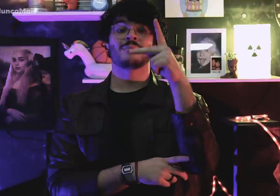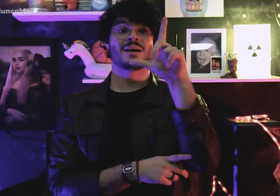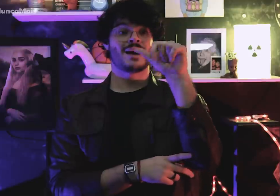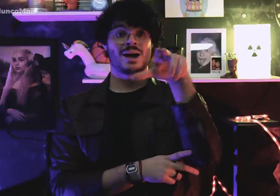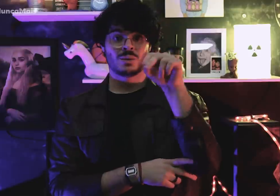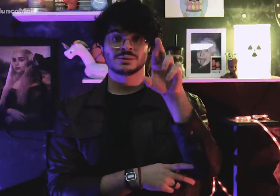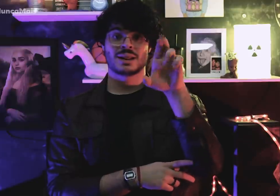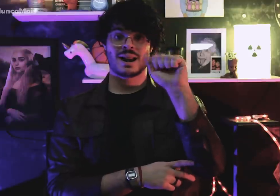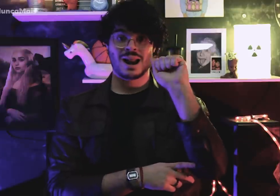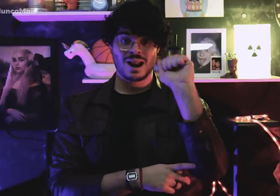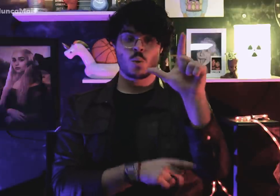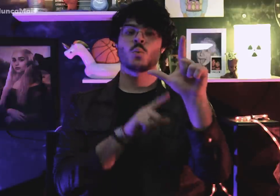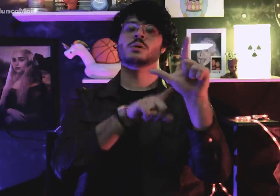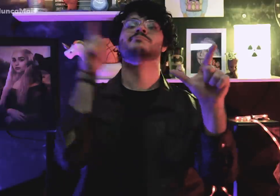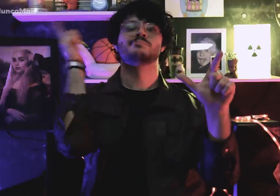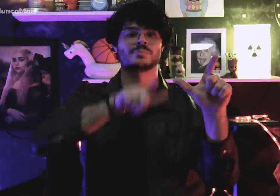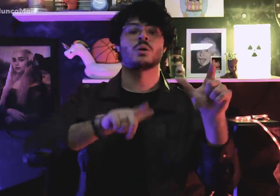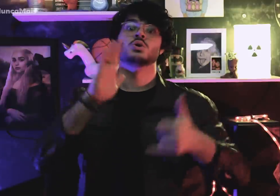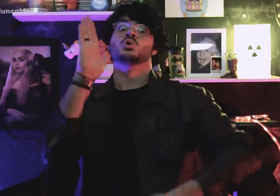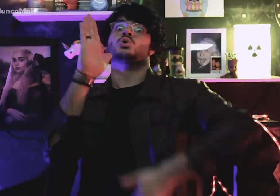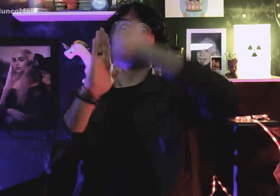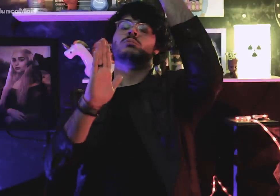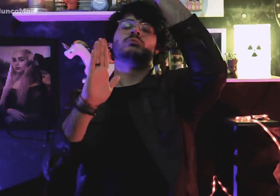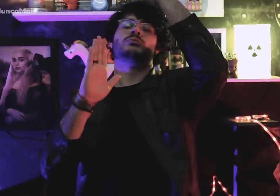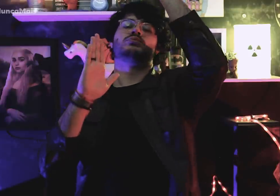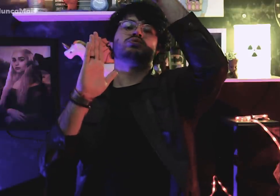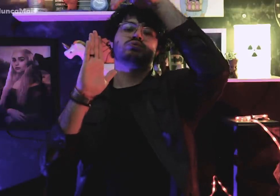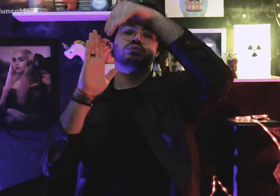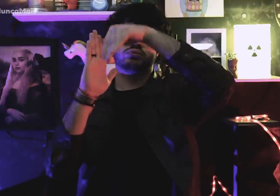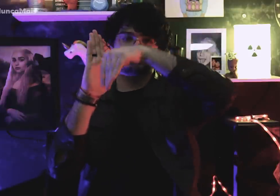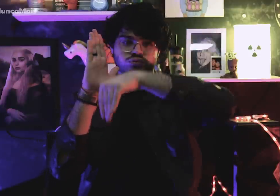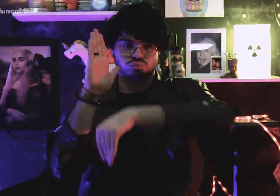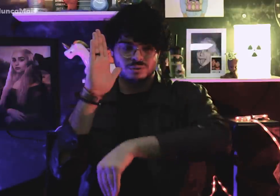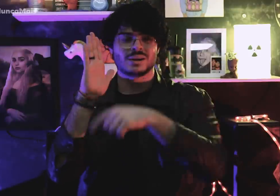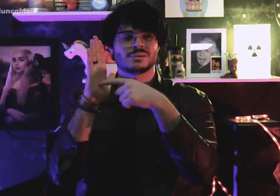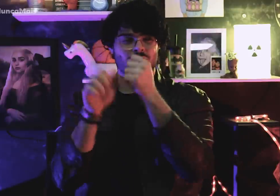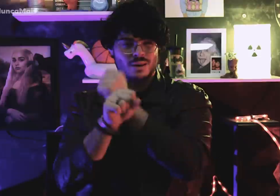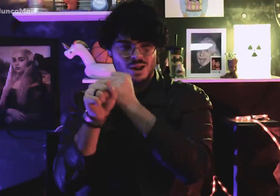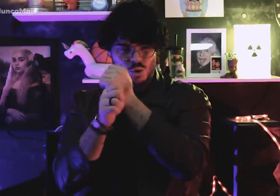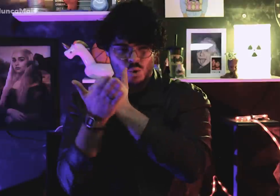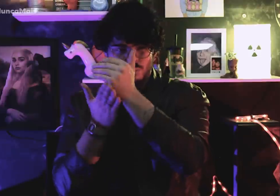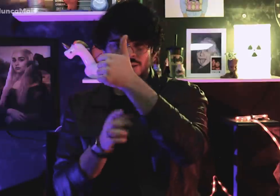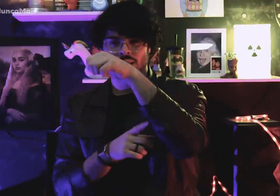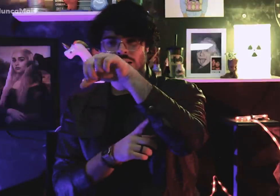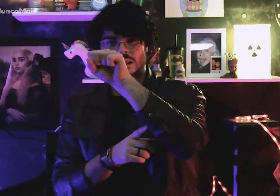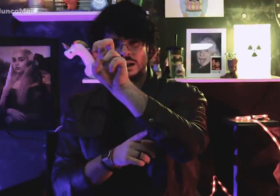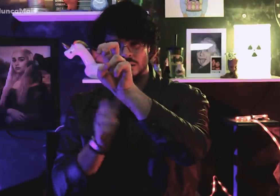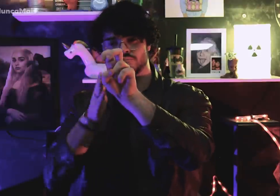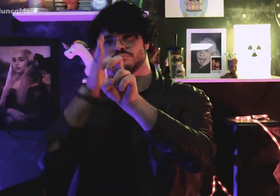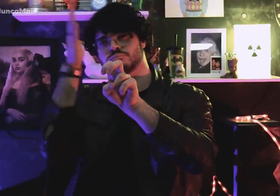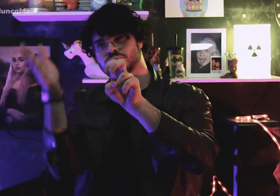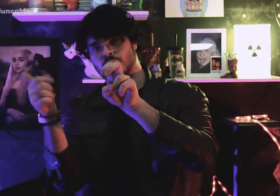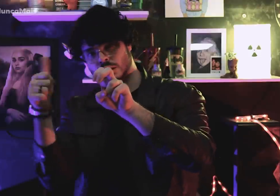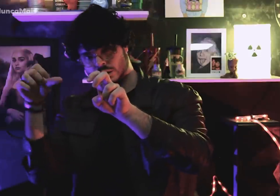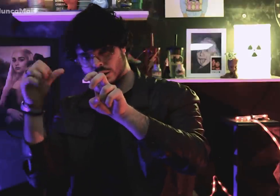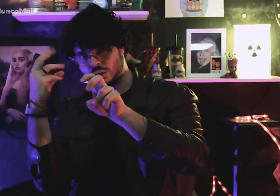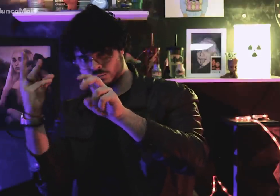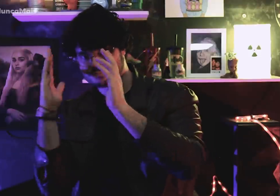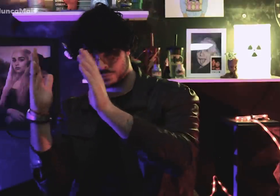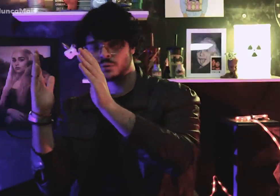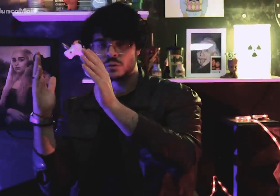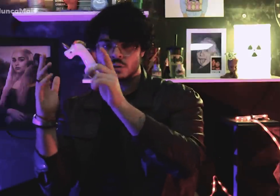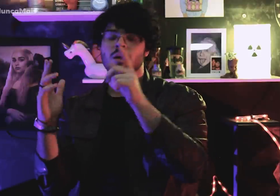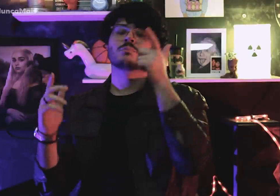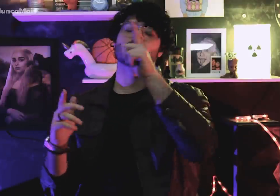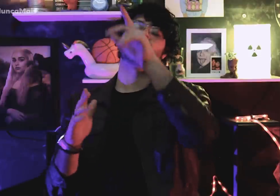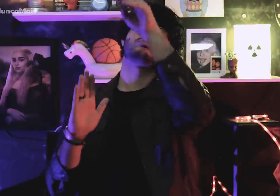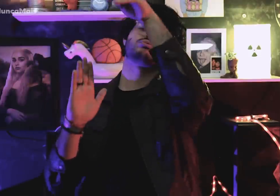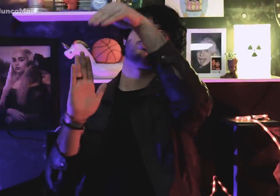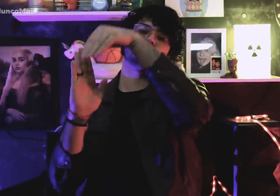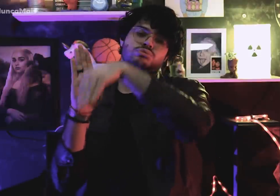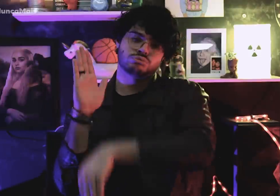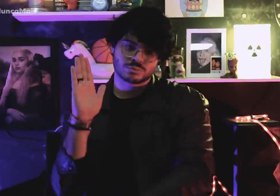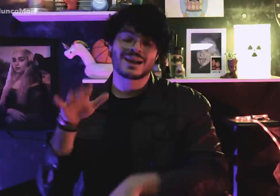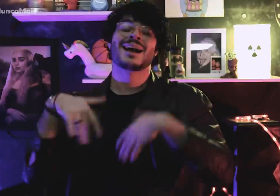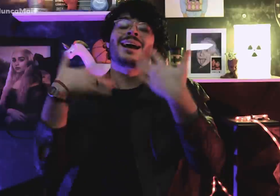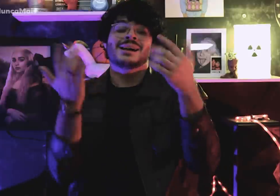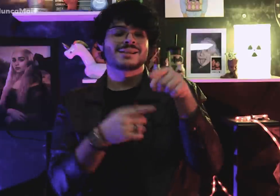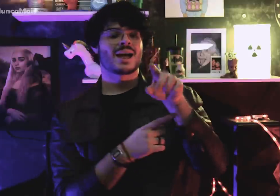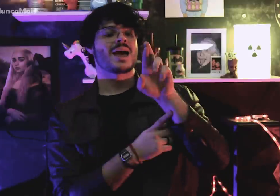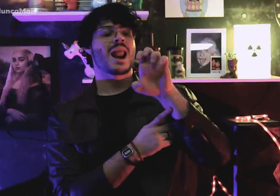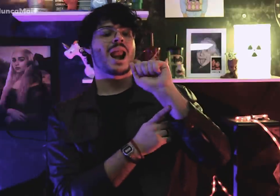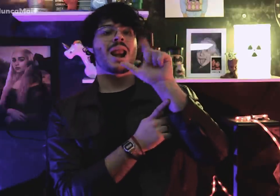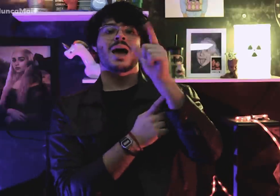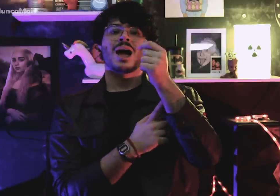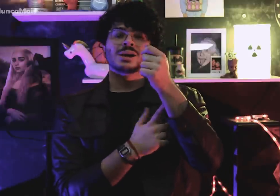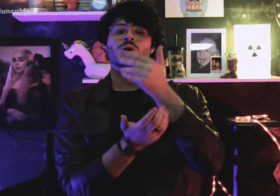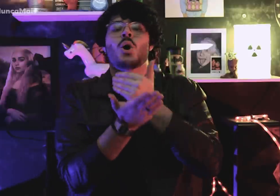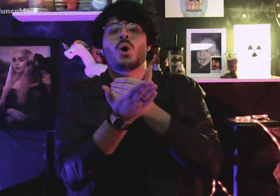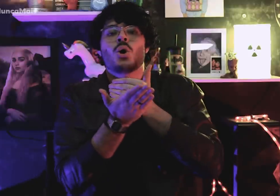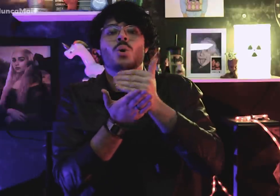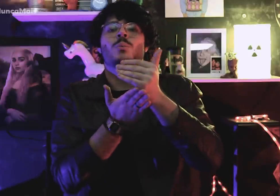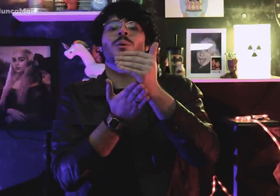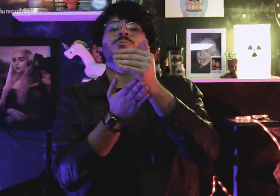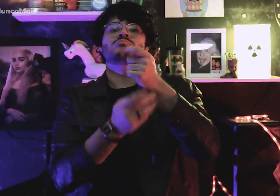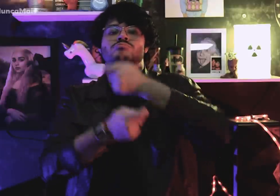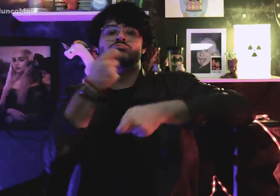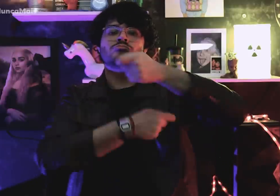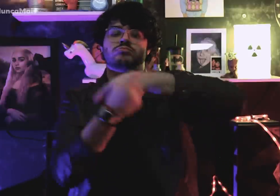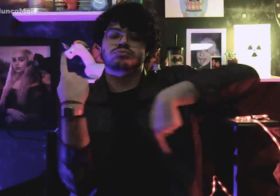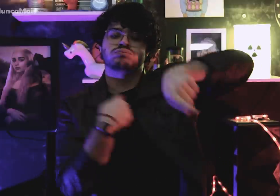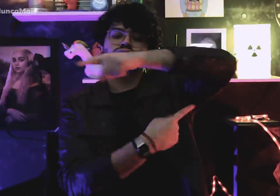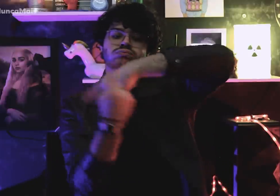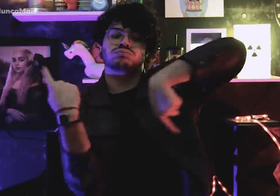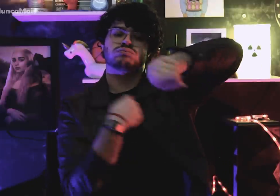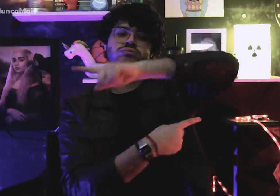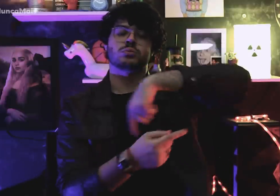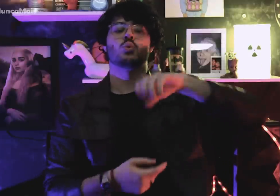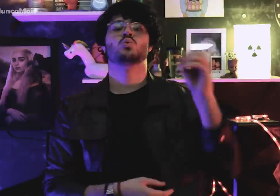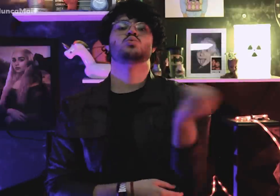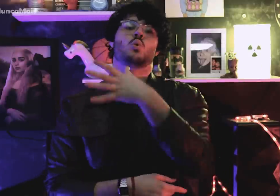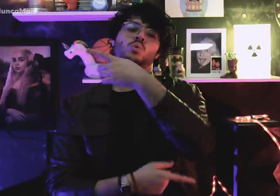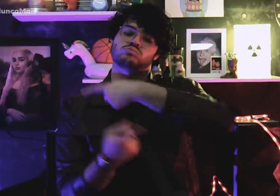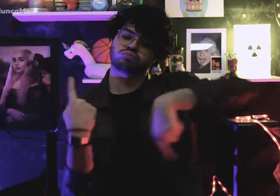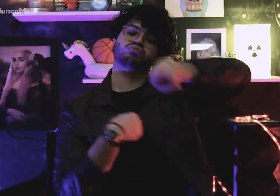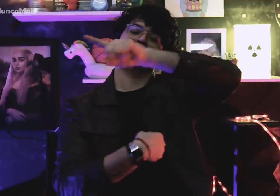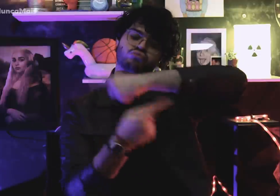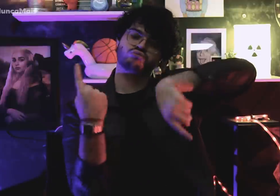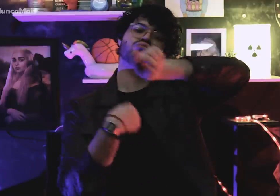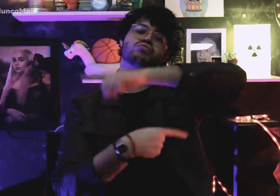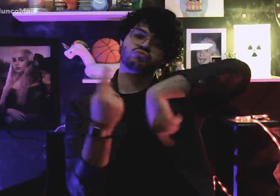Portanto, acabou com a hiperinflação, iniciando um novo ciclo de desenvolvimento econômico.